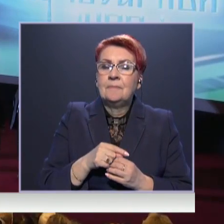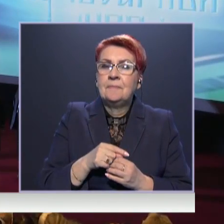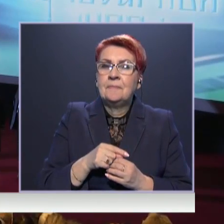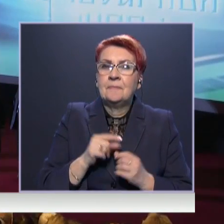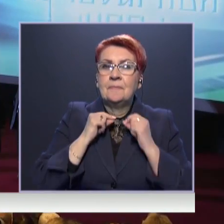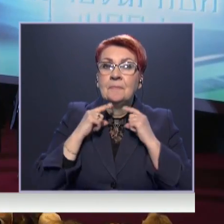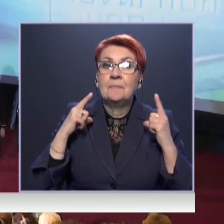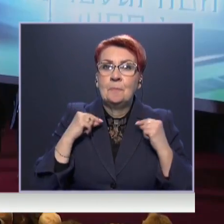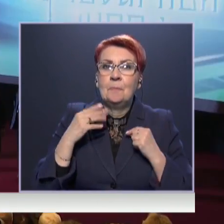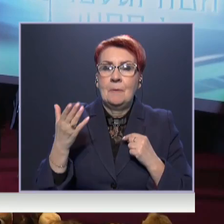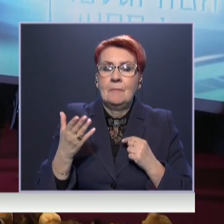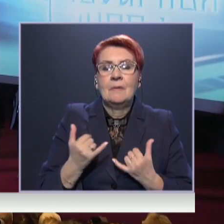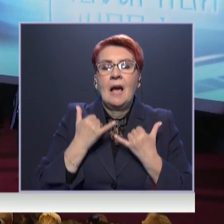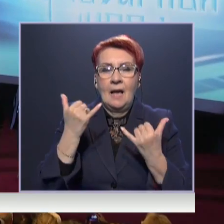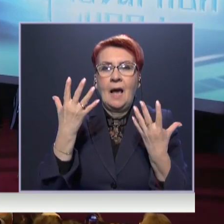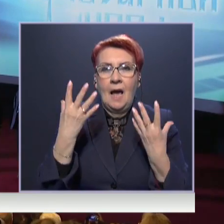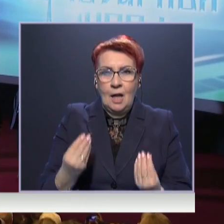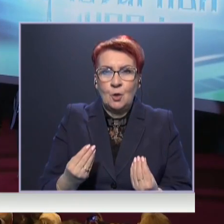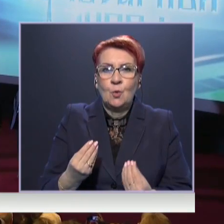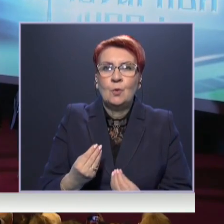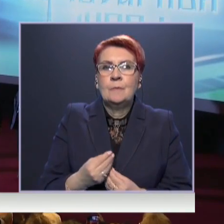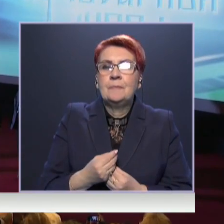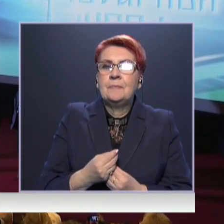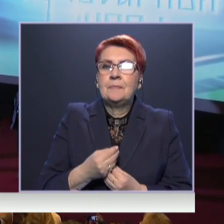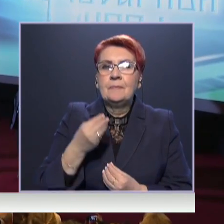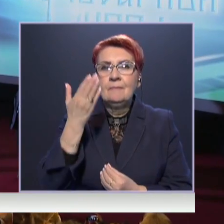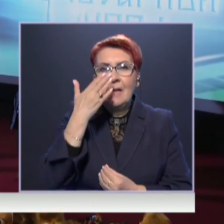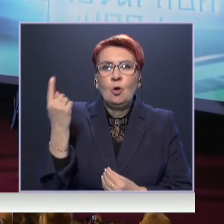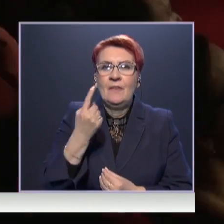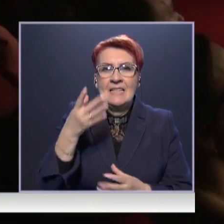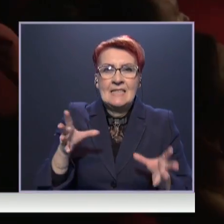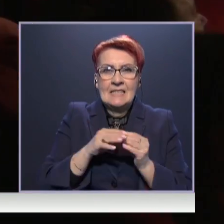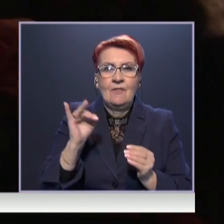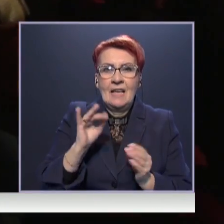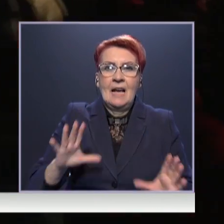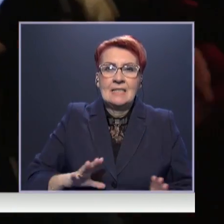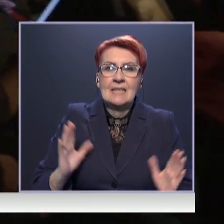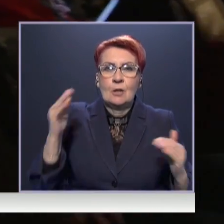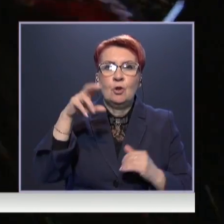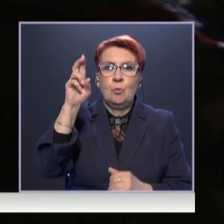приурочен к одним народного единства и к празднику Казанской иконы Божией Матери кинокартина рассказывает